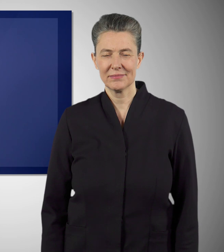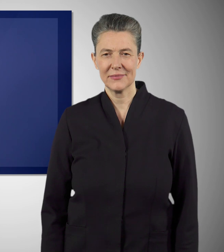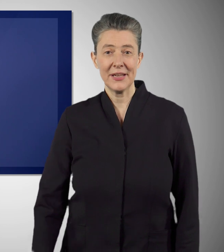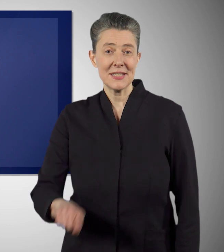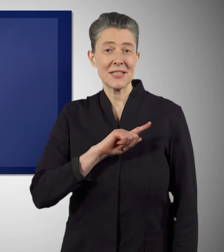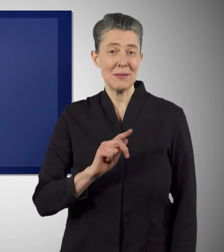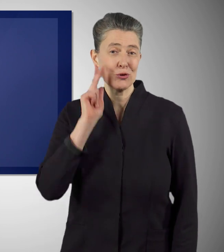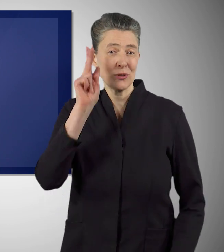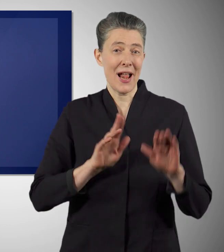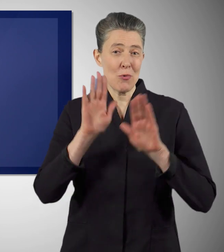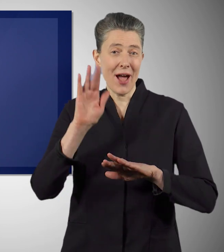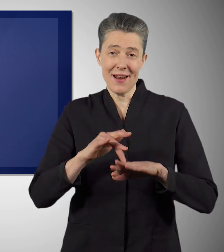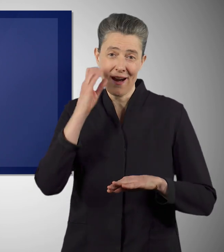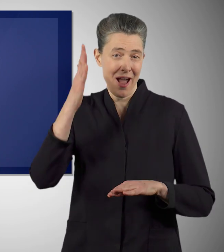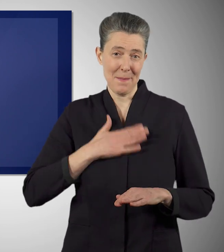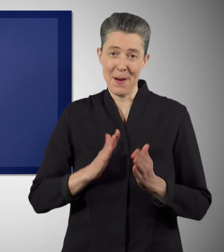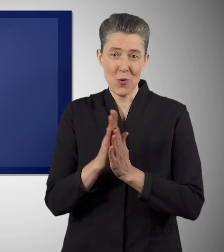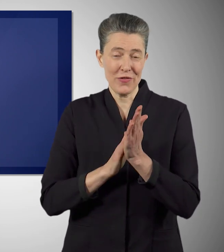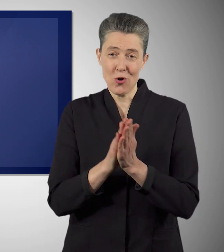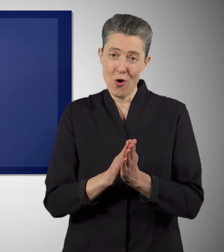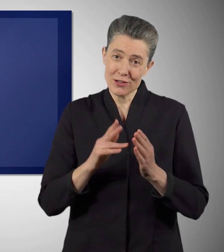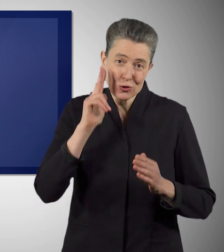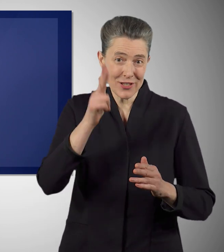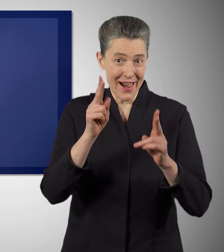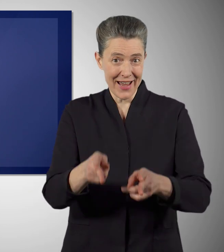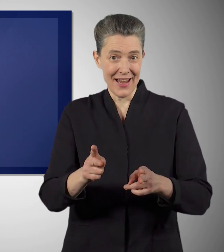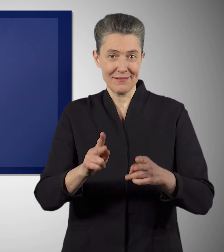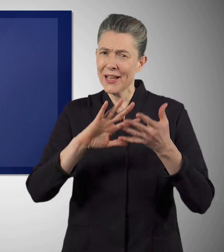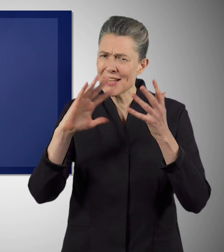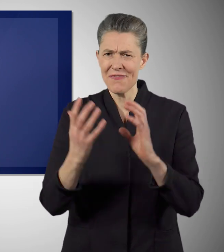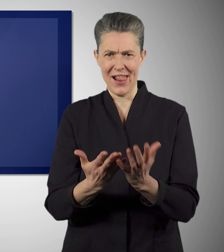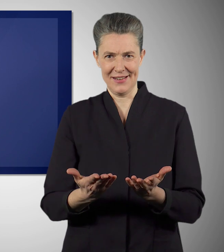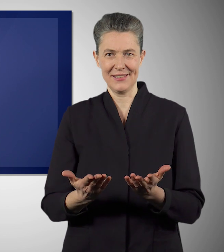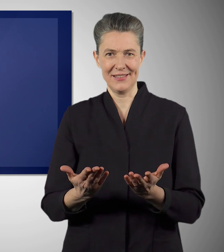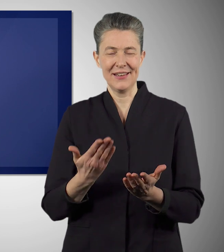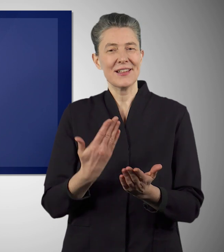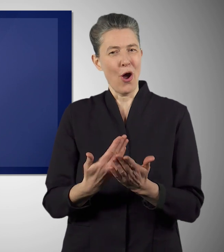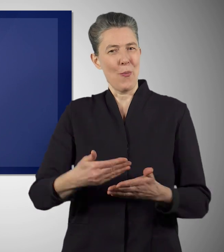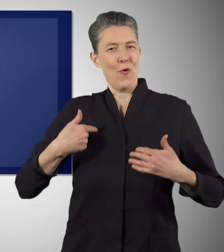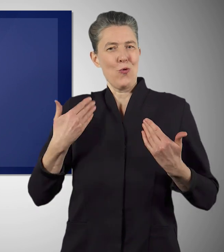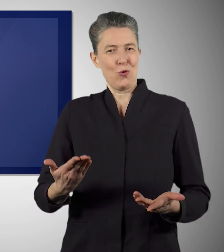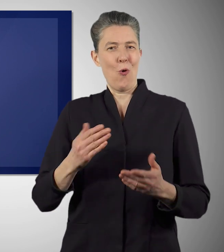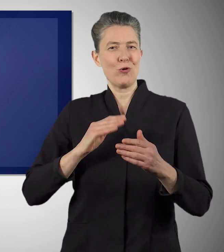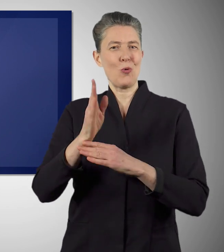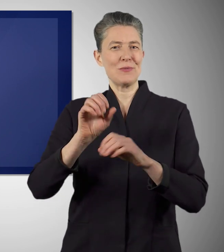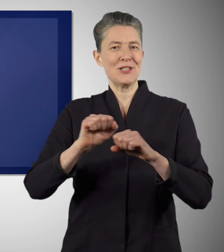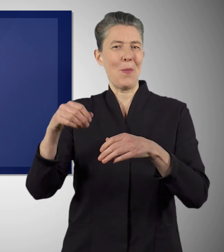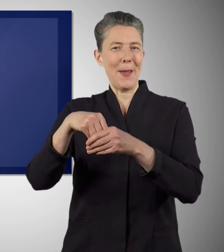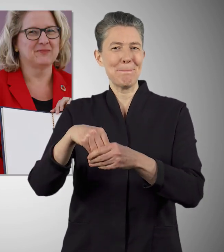Als Sozialdemokratin treibt mich natürlich soziale Gerechtigkeit an. Und zwar auf der ganzen Welt. Und deswegen freue ich mich, dass ich in so einem Zukunftsministerium arbeiten kann.